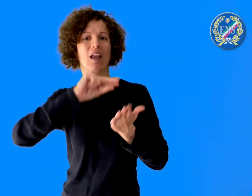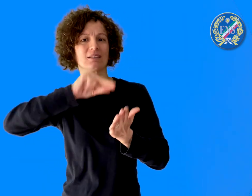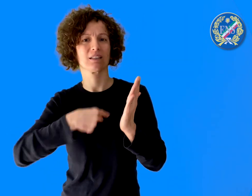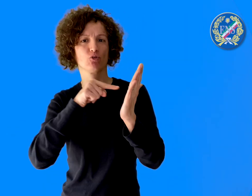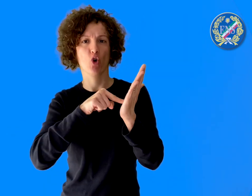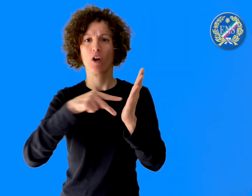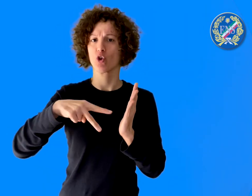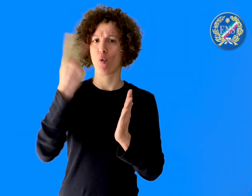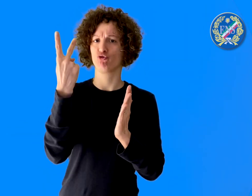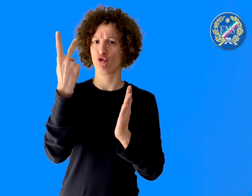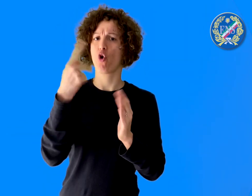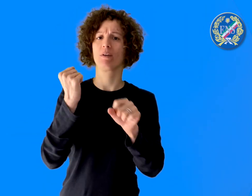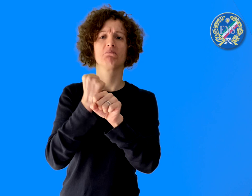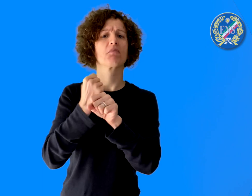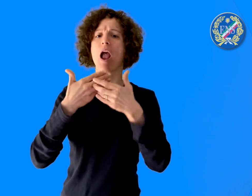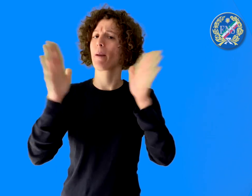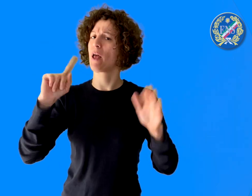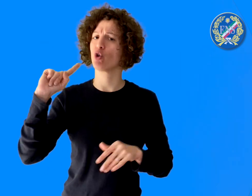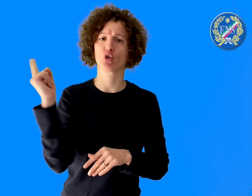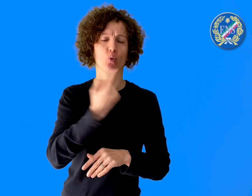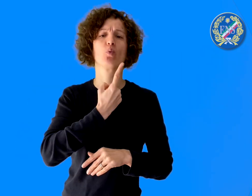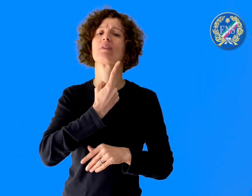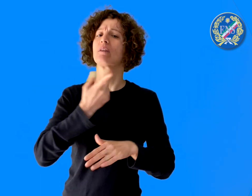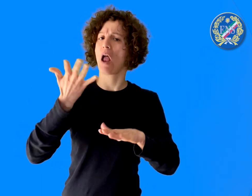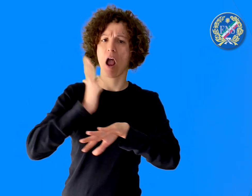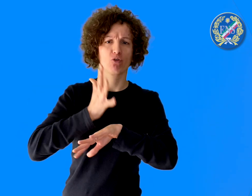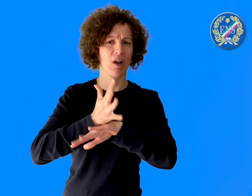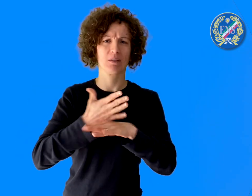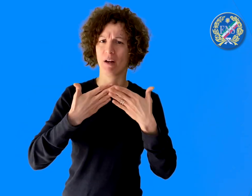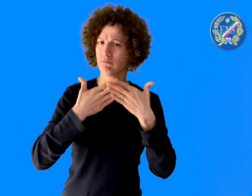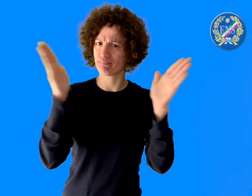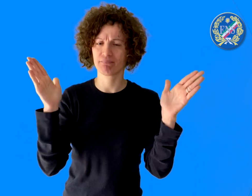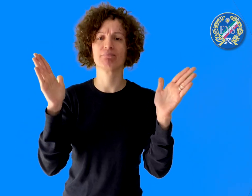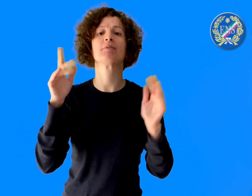La quota di iscrizione per partecipare ai due giorni di lavori aperti a tutti e pienamente accessibili